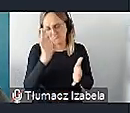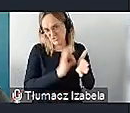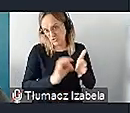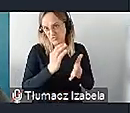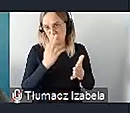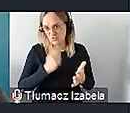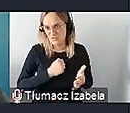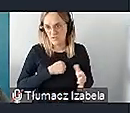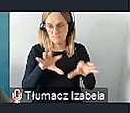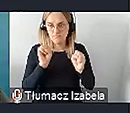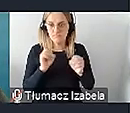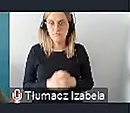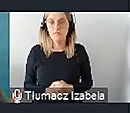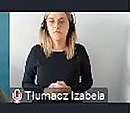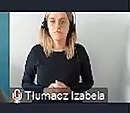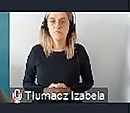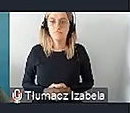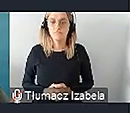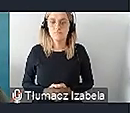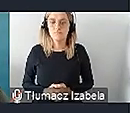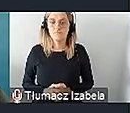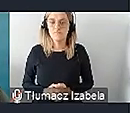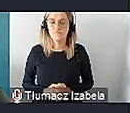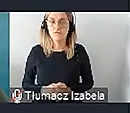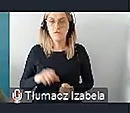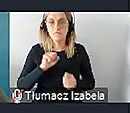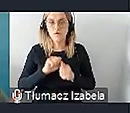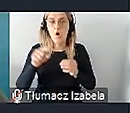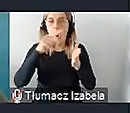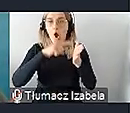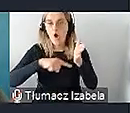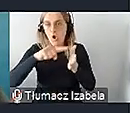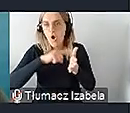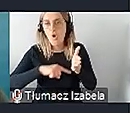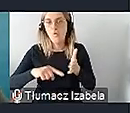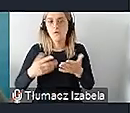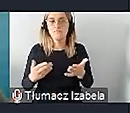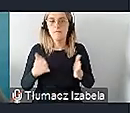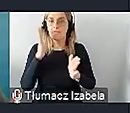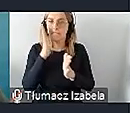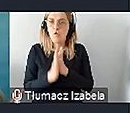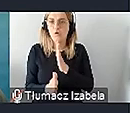Pani Mariola pisze, że są okrągłe kształty czy jakieś proste kształty.